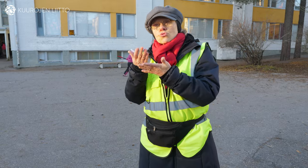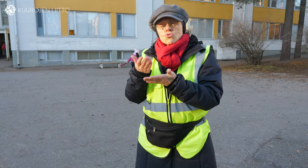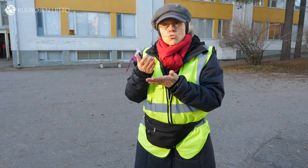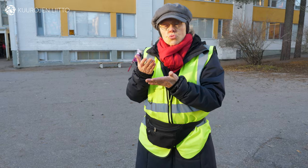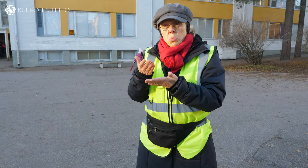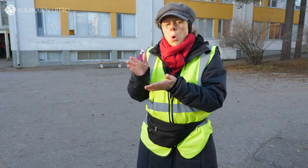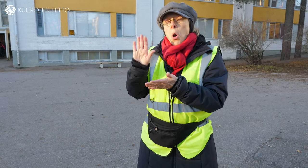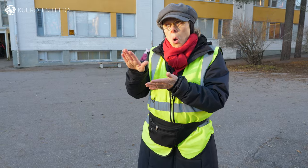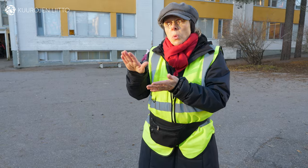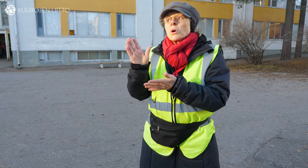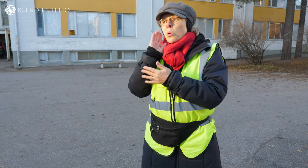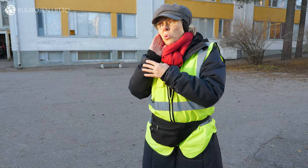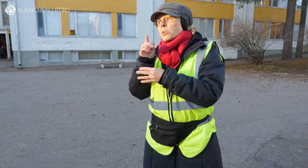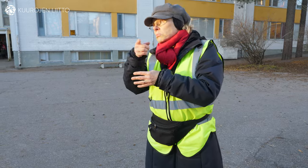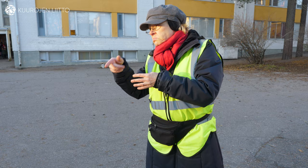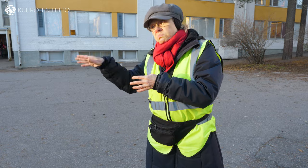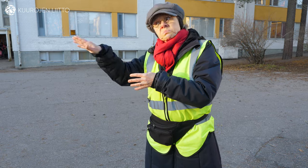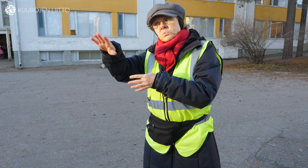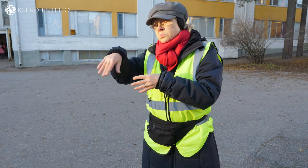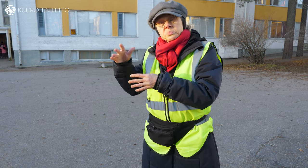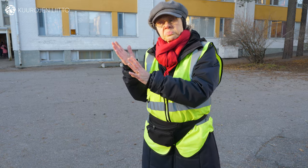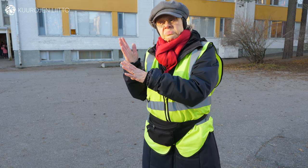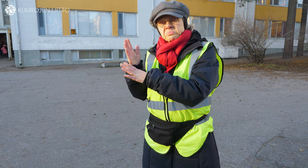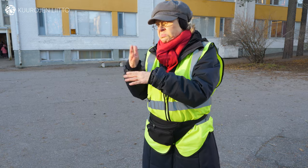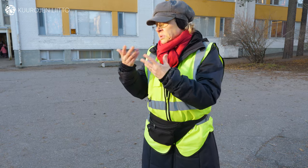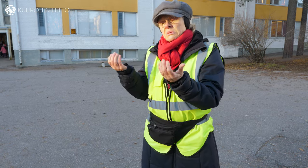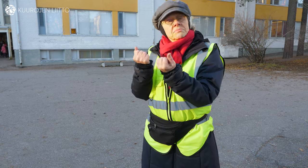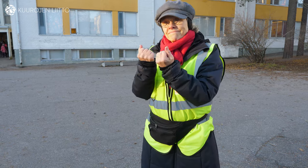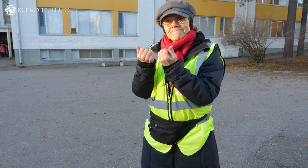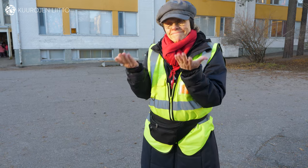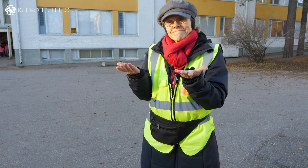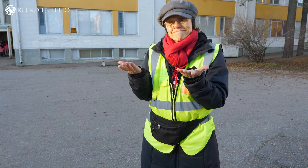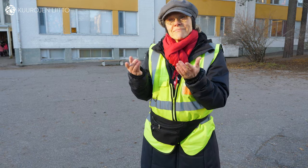Heidän omalla kotipihallaan ei oikein ole kavereita.